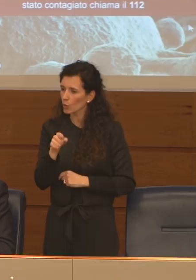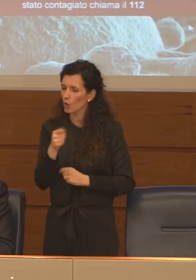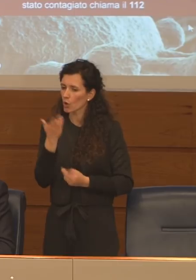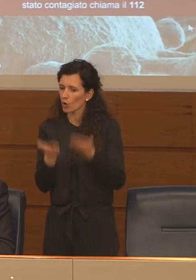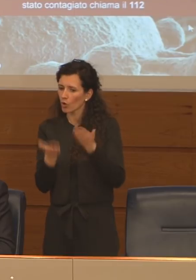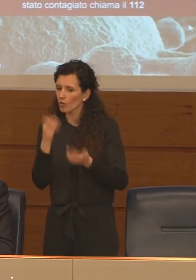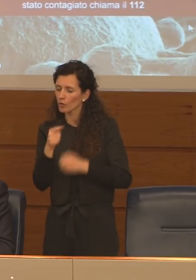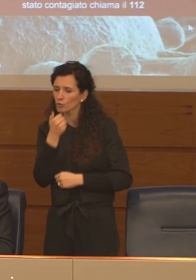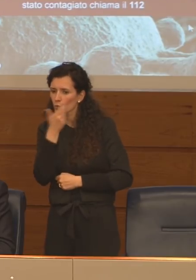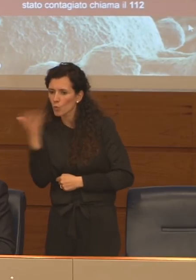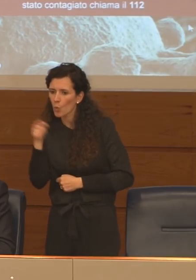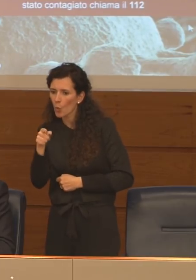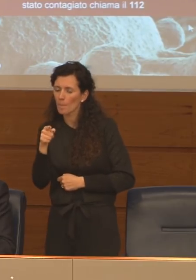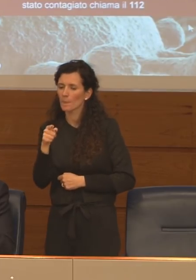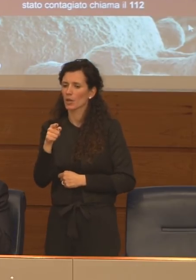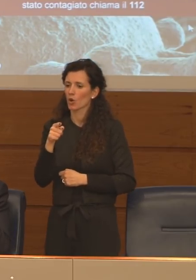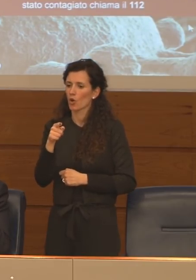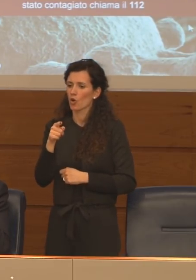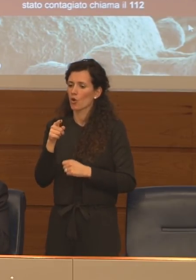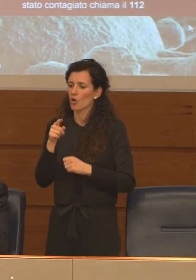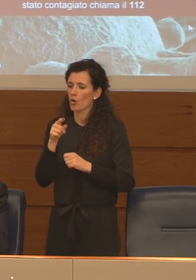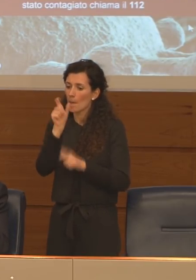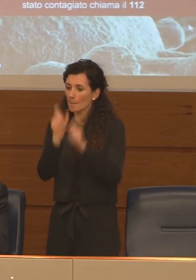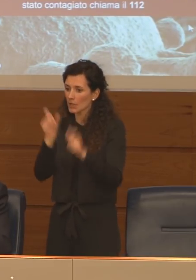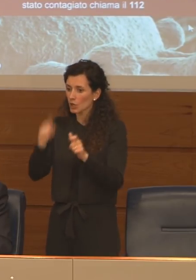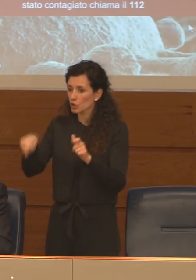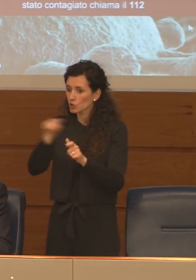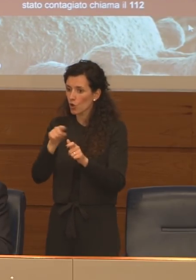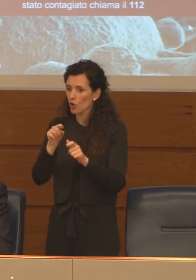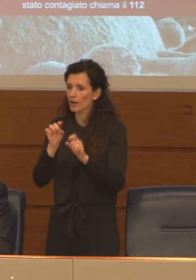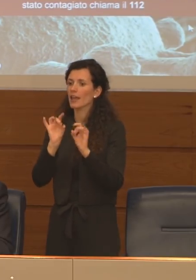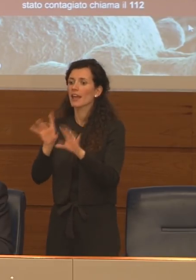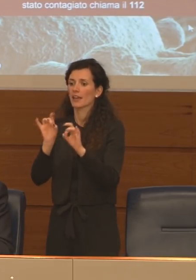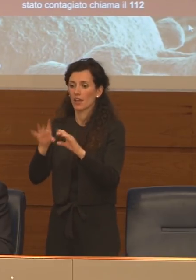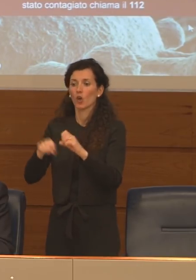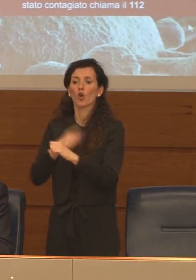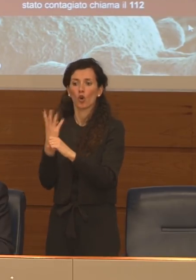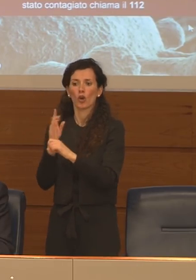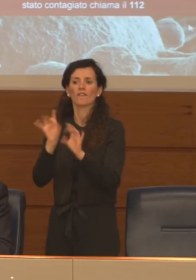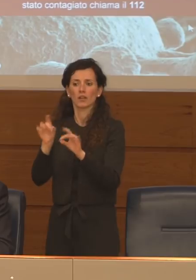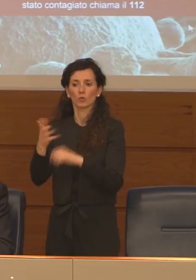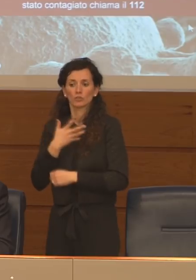in confronto all'aumento del numero di positivi gravi